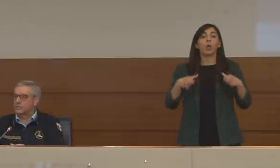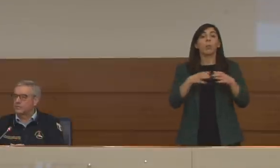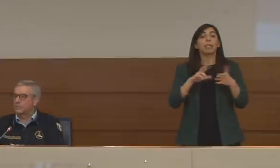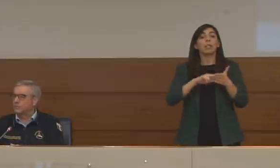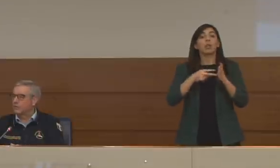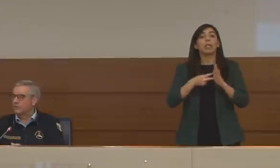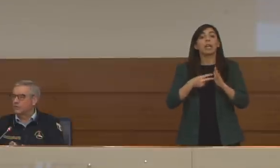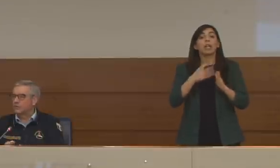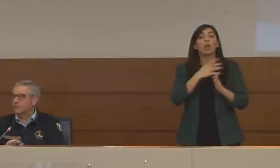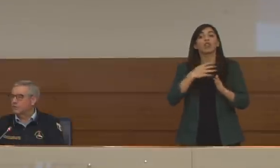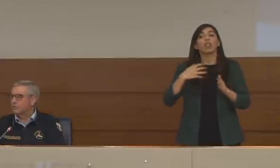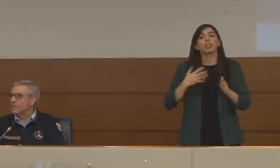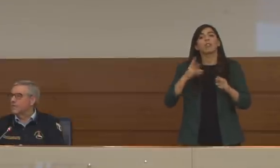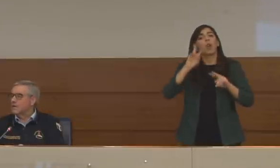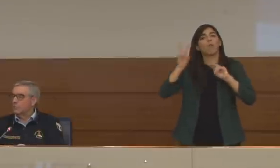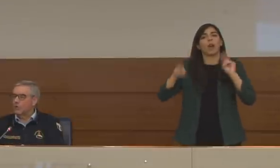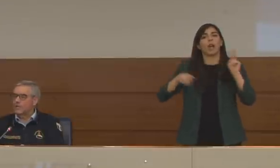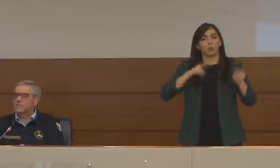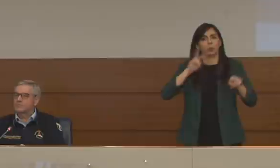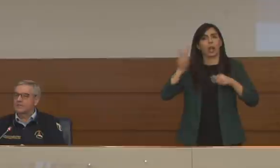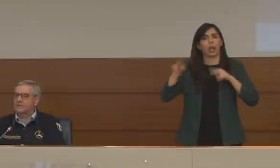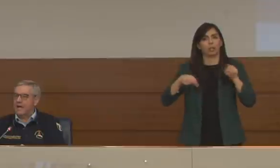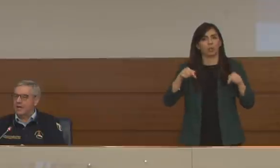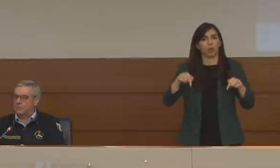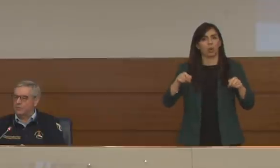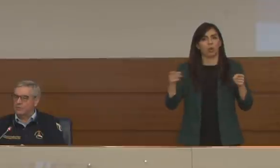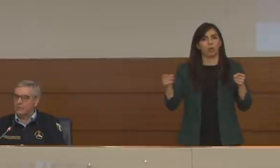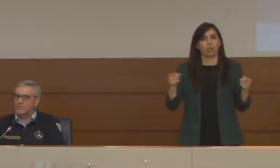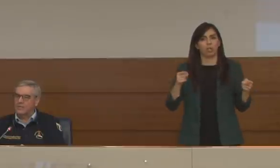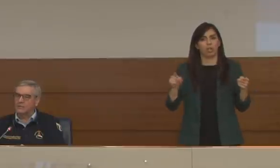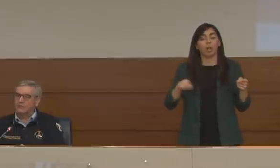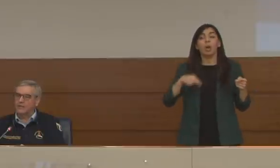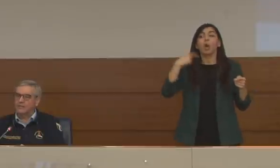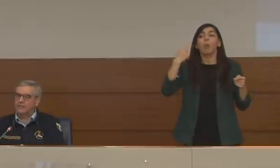sta facendo le sue valutazioni, poi spetterà, una volta che saranno fatte